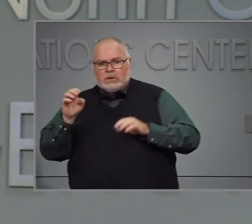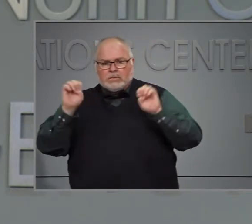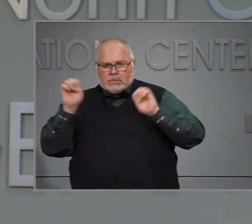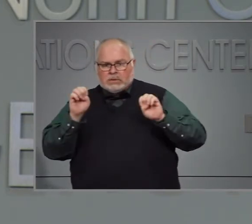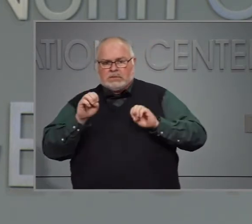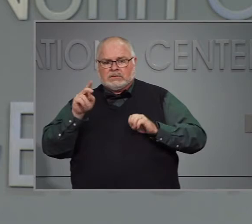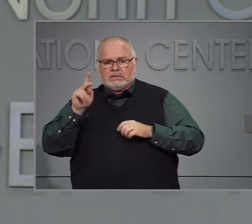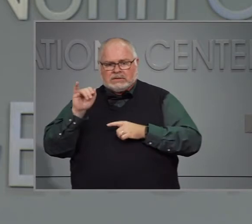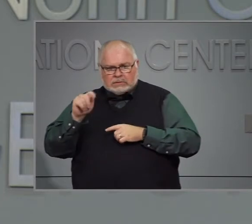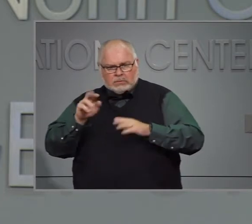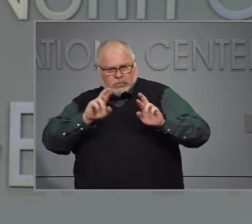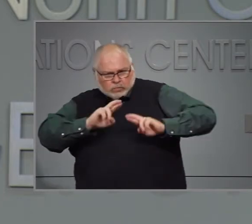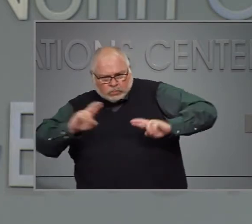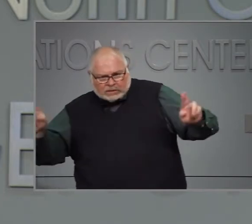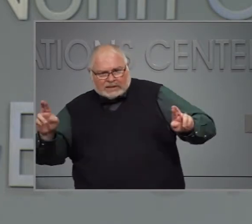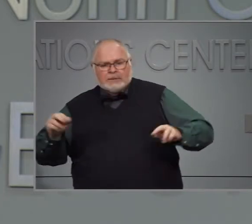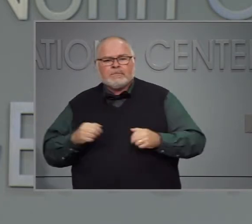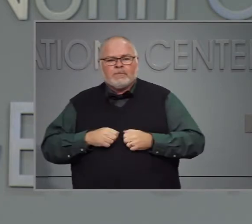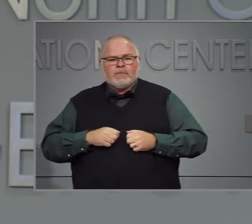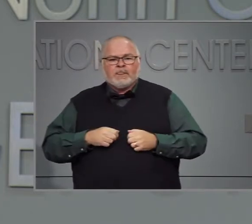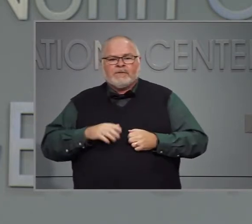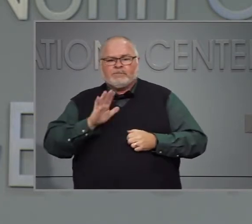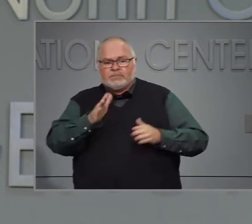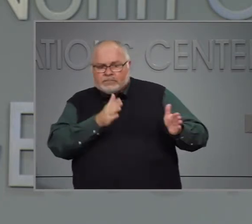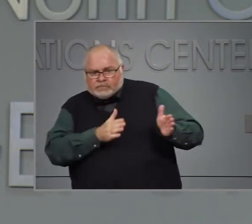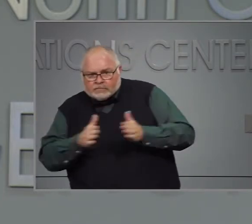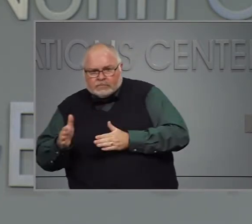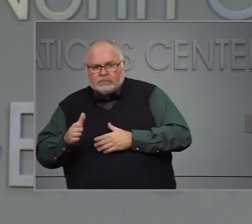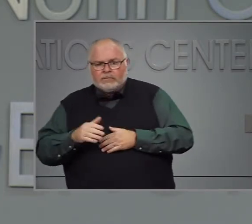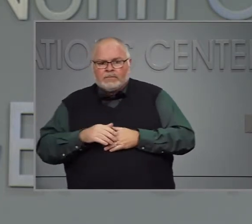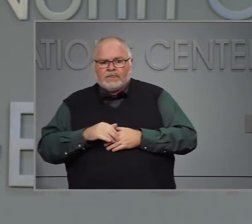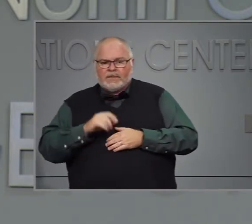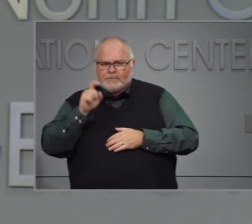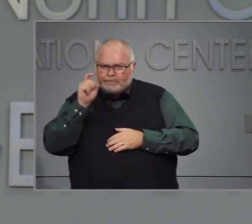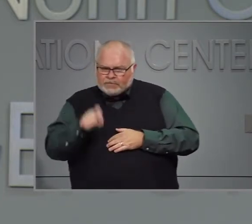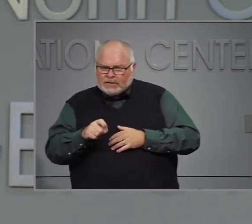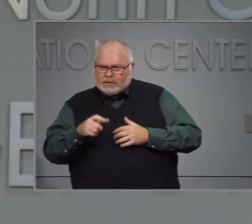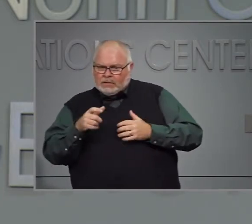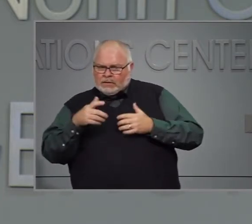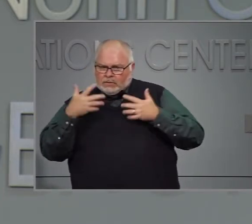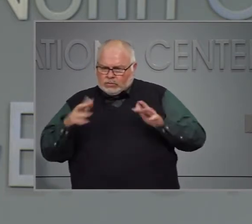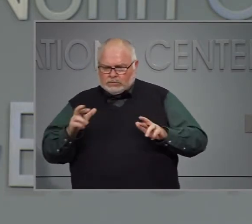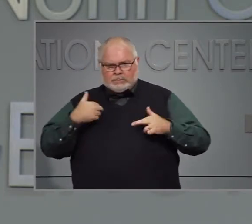su kit emergencia y este debe de estar completo.